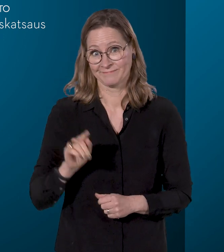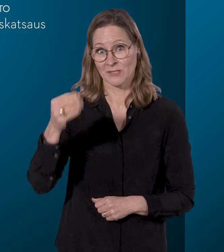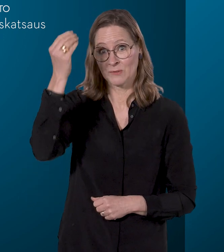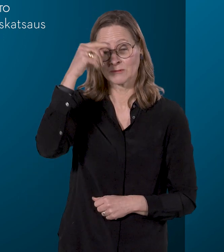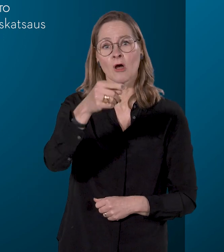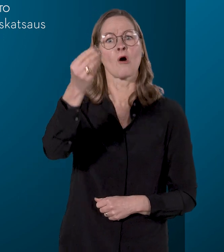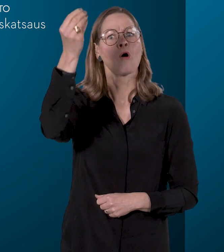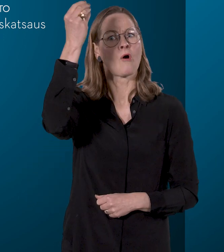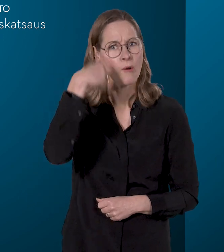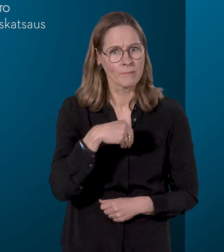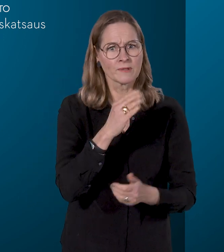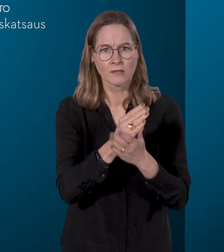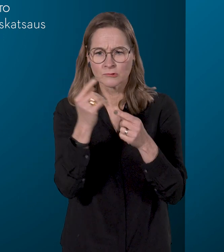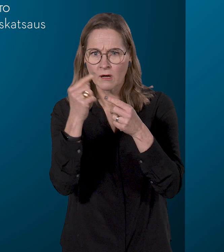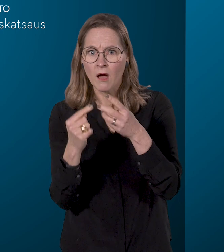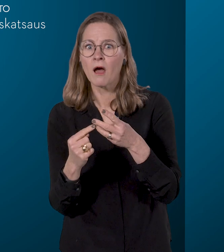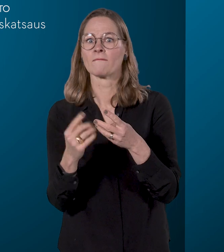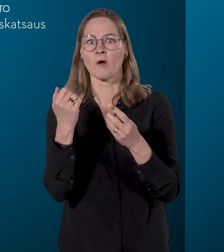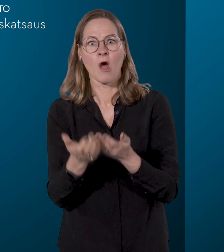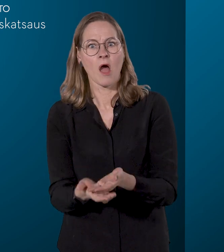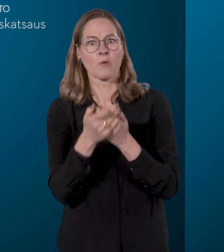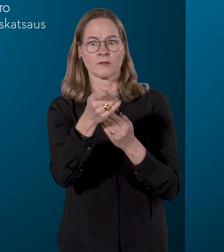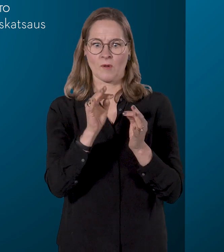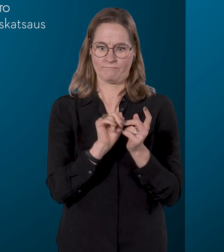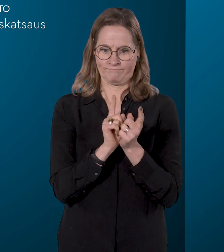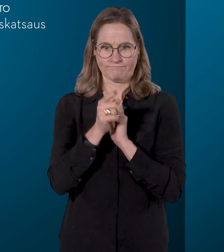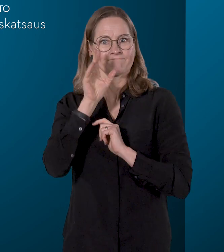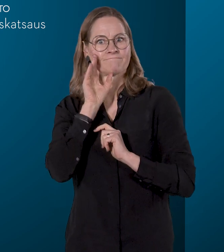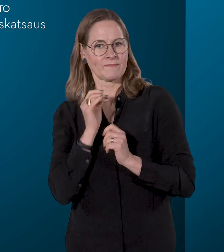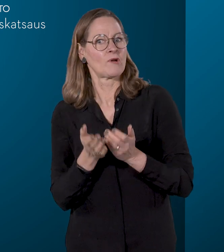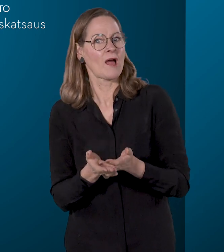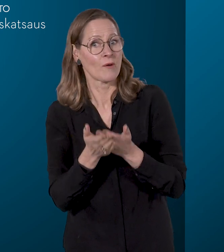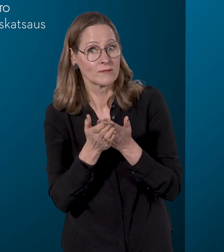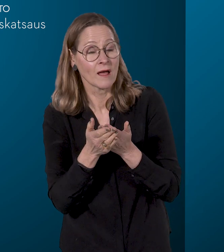Kurssilla opit asioita, jotka voivat auttaa sinua ikääntyessäsi.